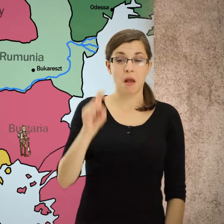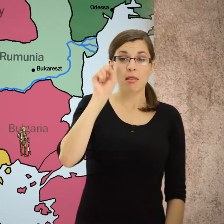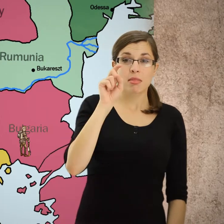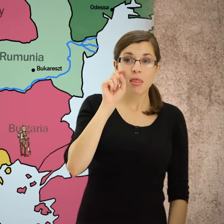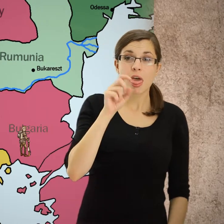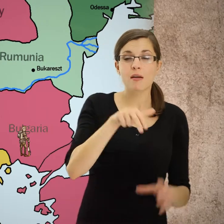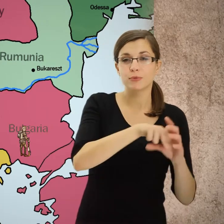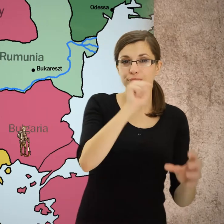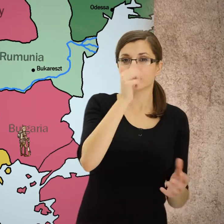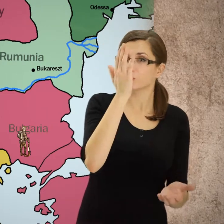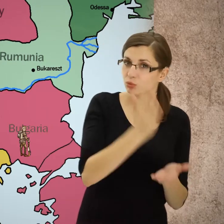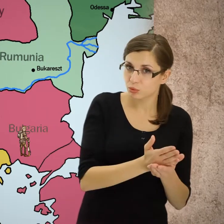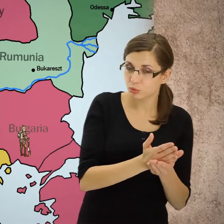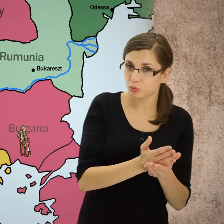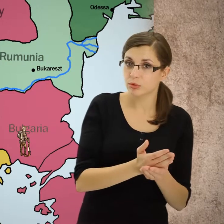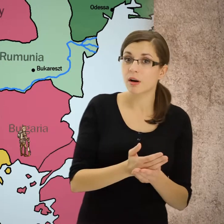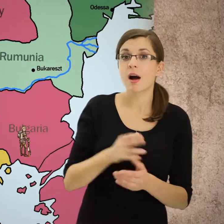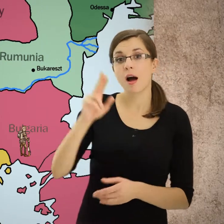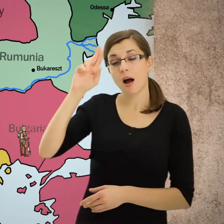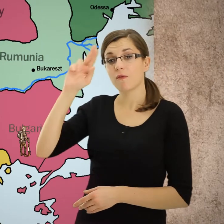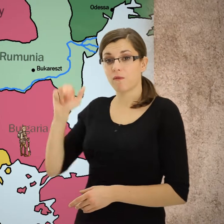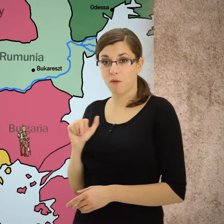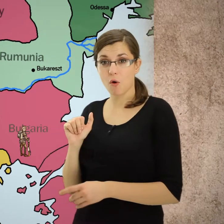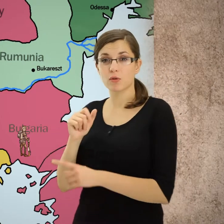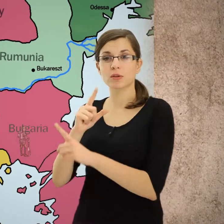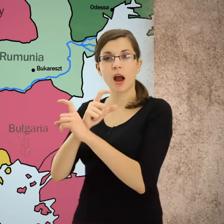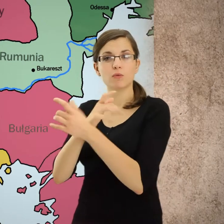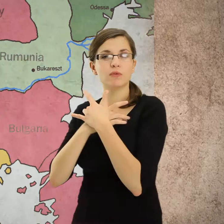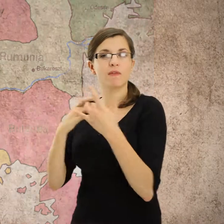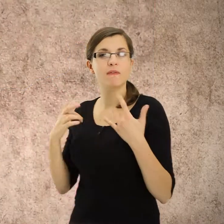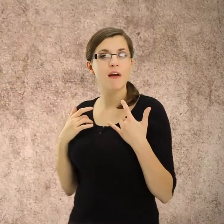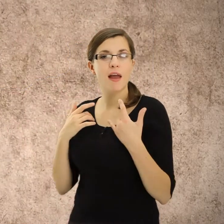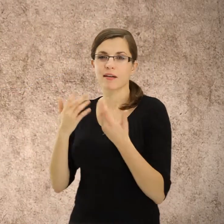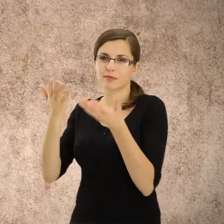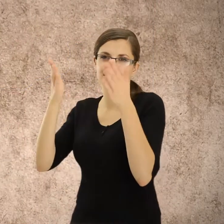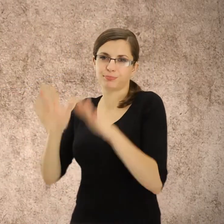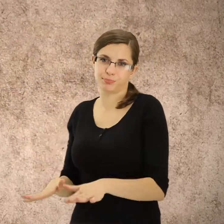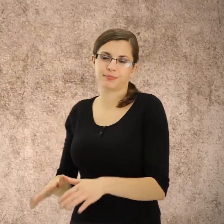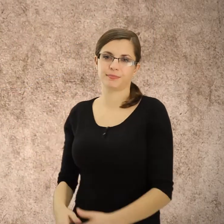Niemcy wycofywali się. Armia austrowęgierska się rozpadała.